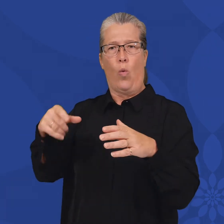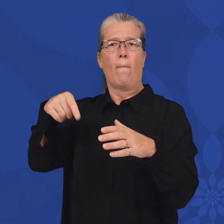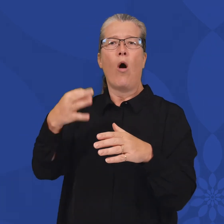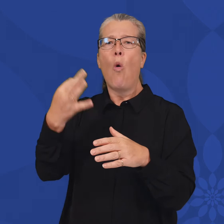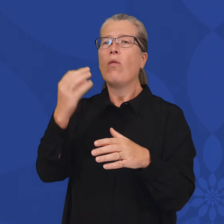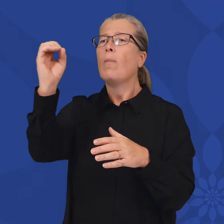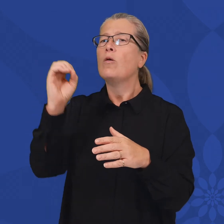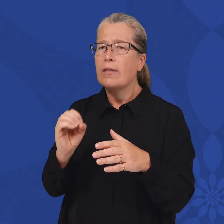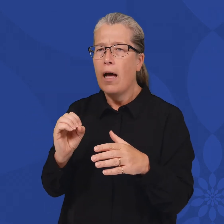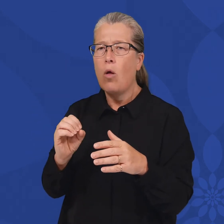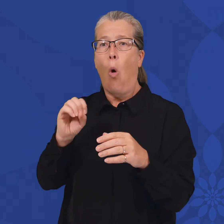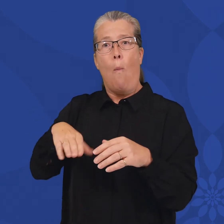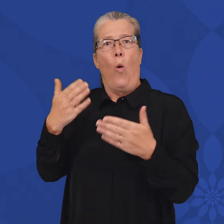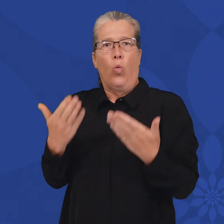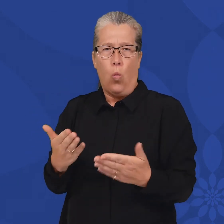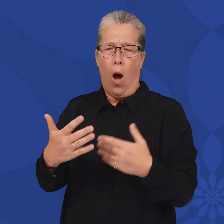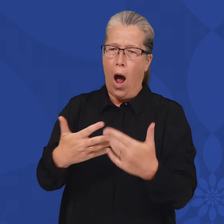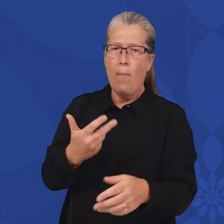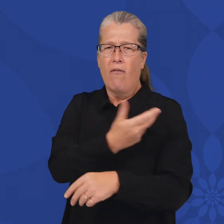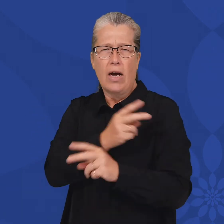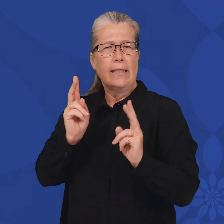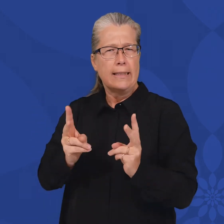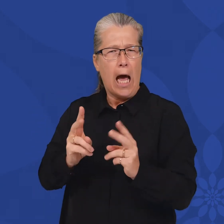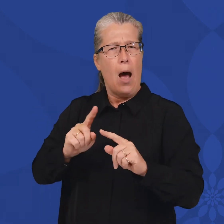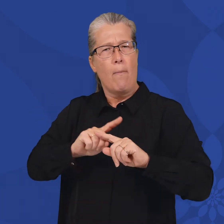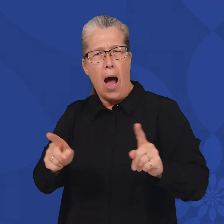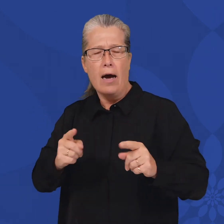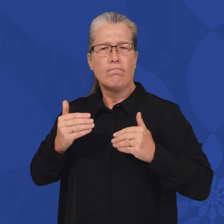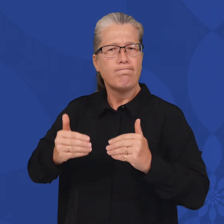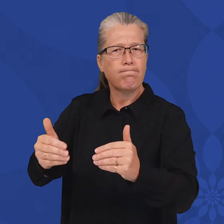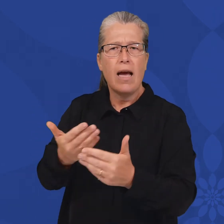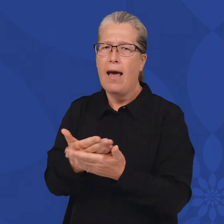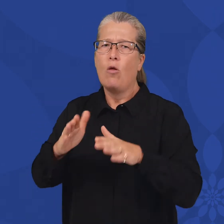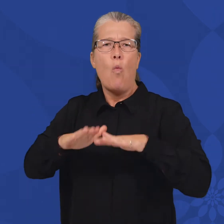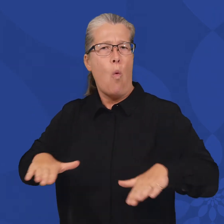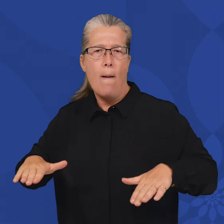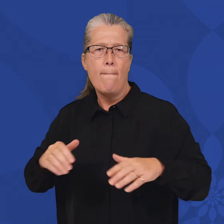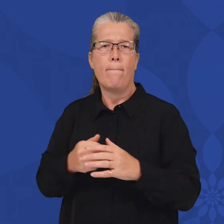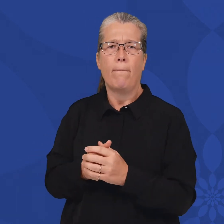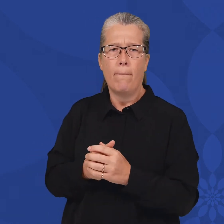på 80 procent före utgången av oktober, förutsatt att vaccinationstakten inte avtar.